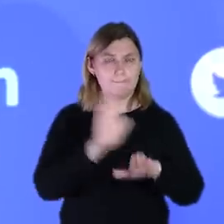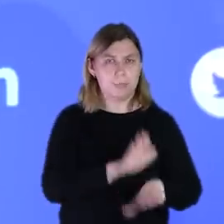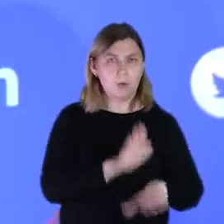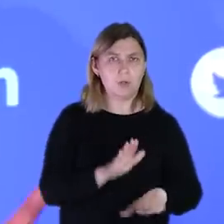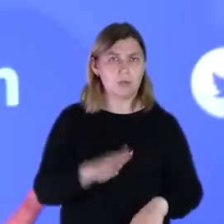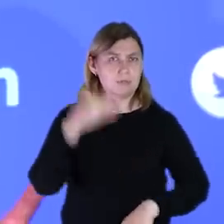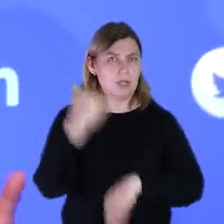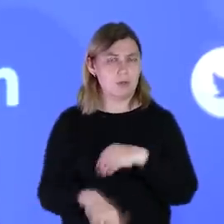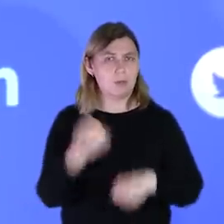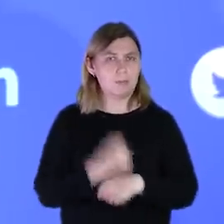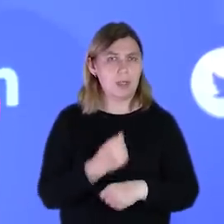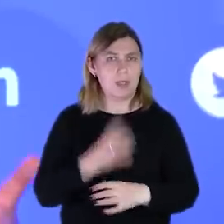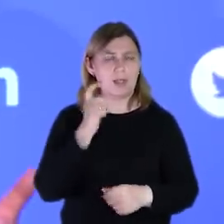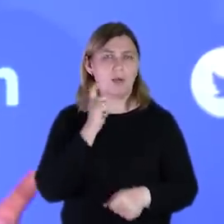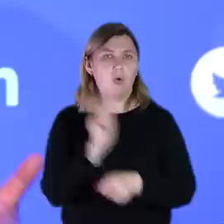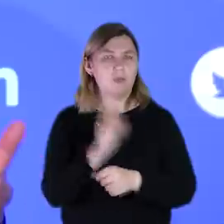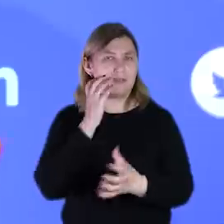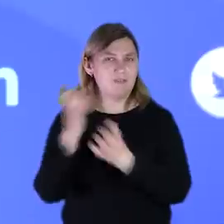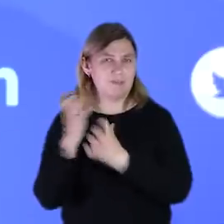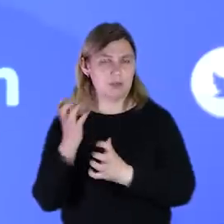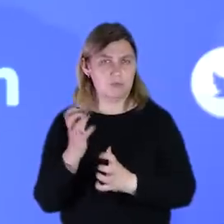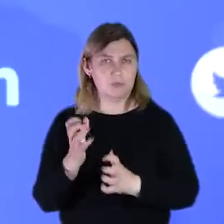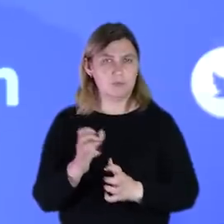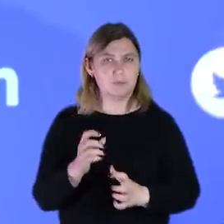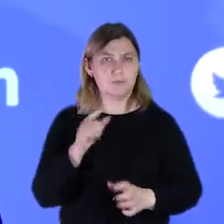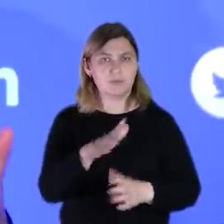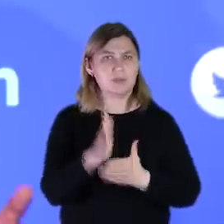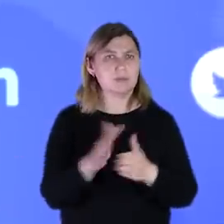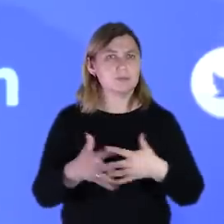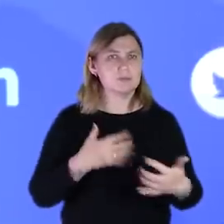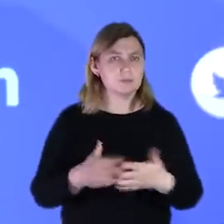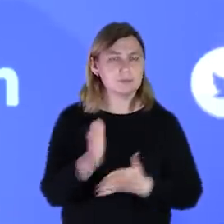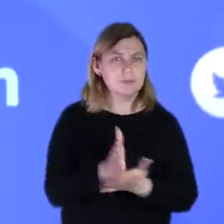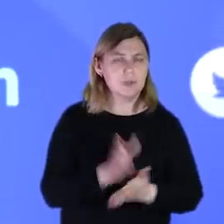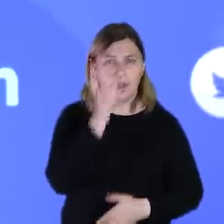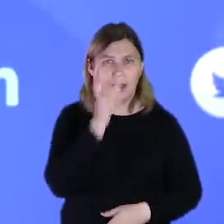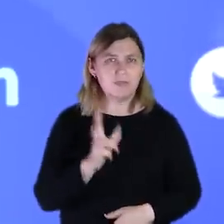i zaprzestaje pracy typowo kontrwywiadowczej. Już pomijając kwestie nikłej obsługi kadrowej.